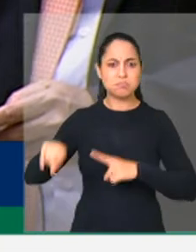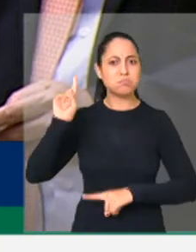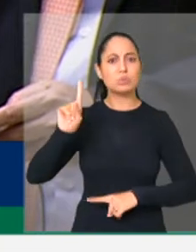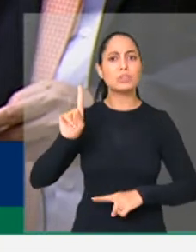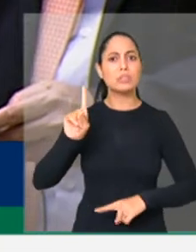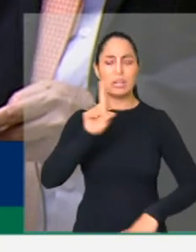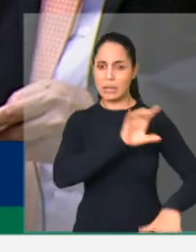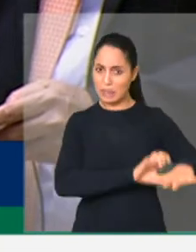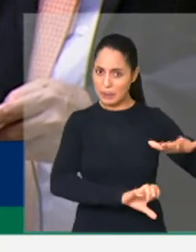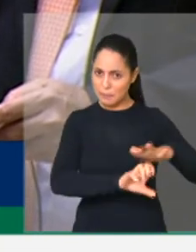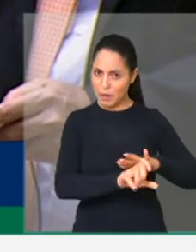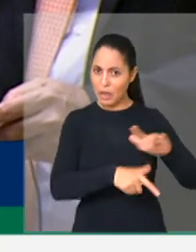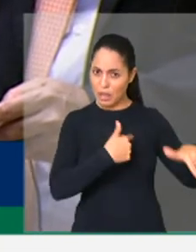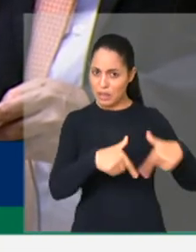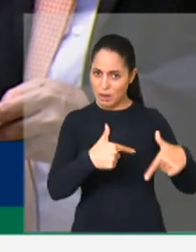O PSDB VOTA SIM E MAIS UMA VEZ AGRADEÇO A OPORTUNIDADE DE